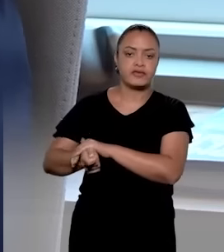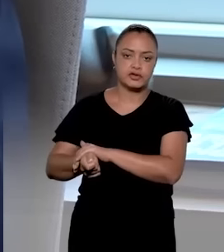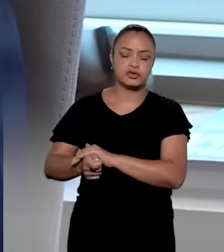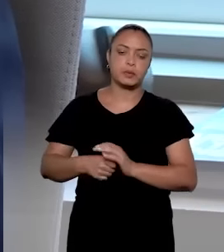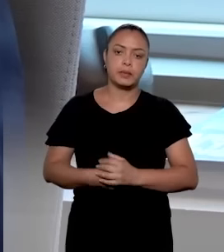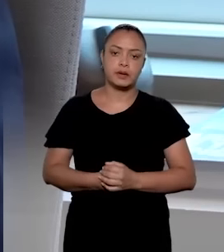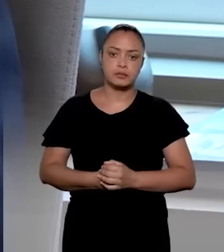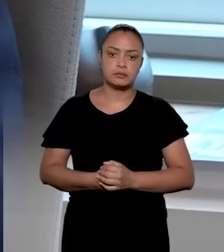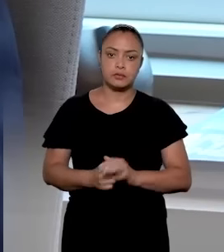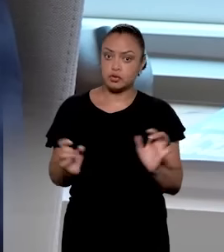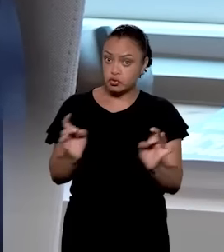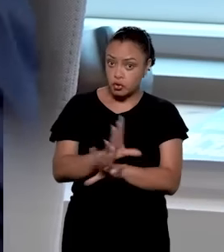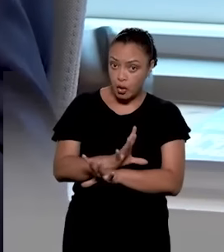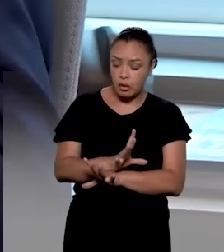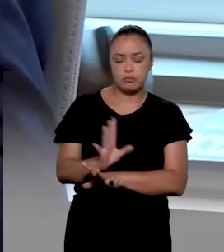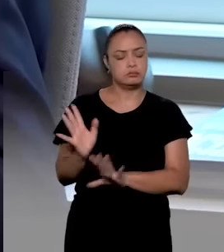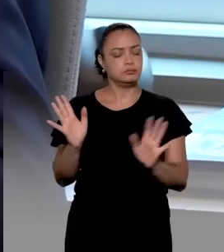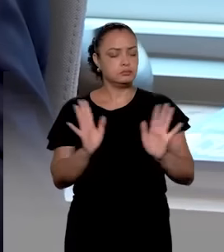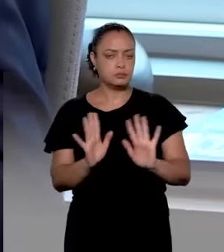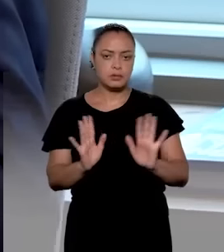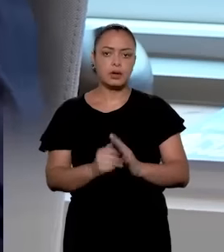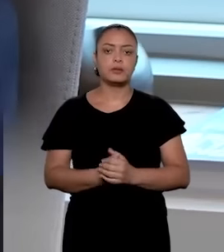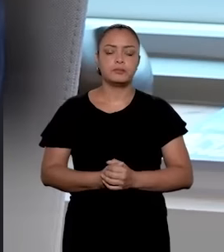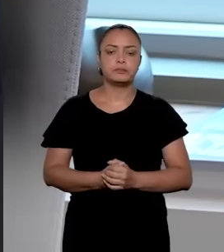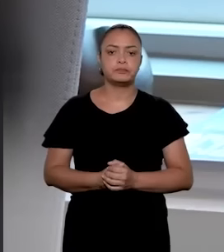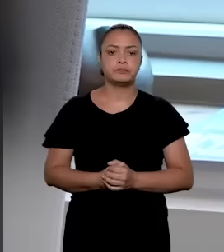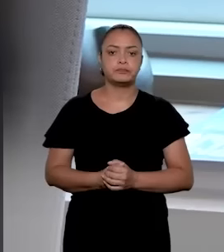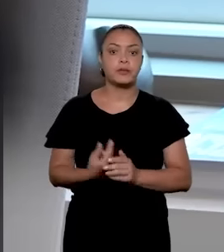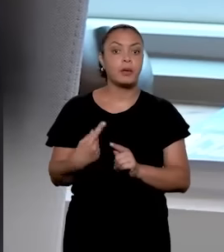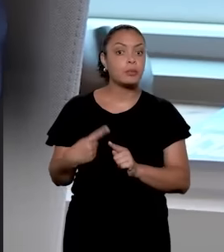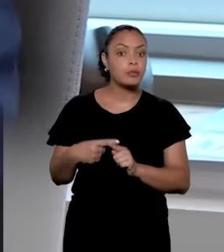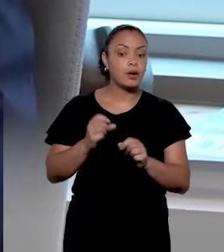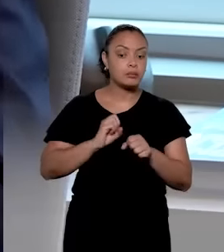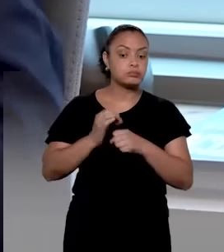É suficiente? Não, não é. Não é, por quê? Porque com a pandemia os